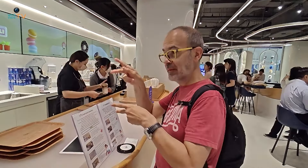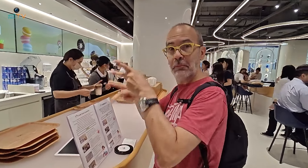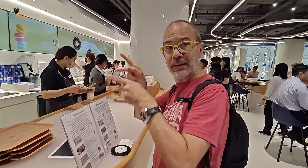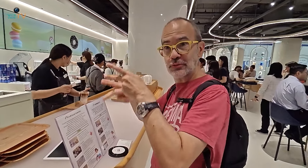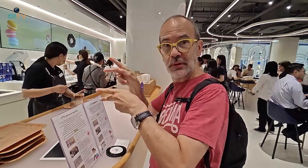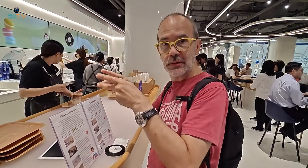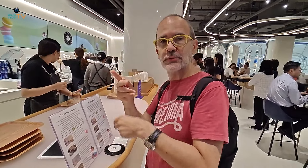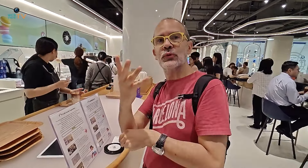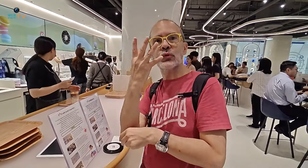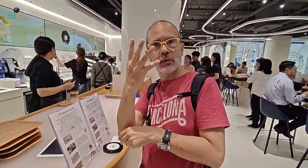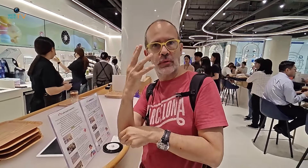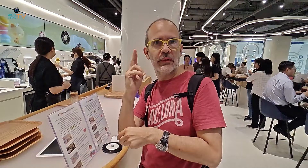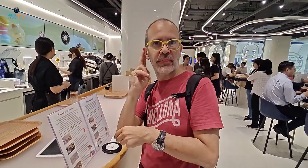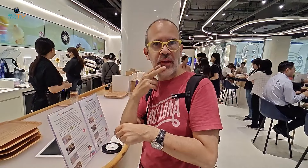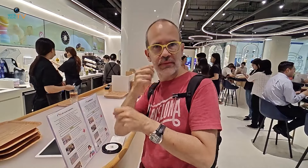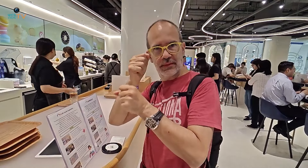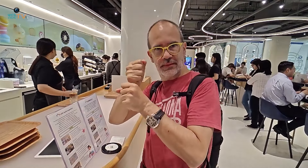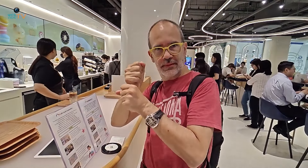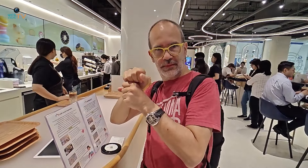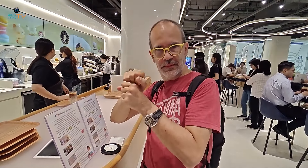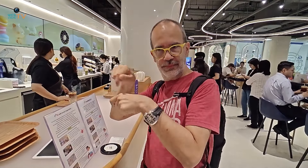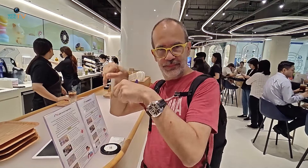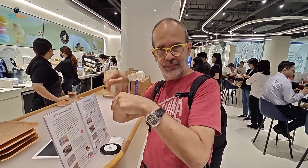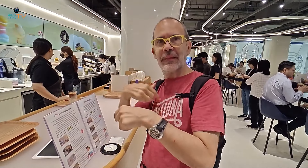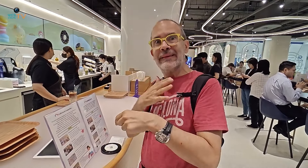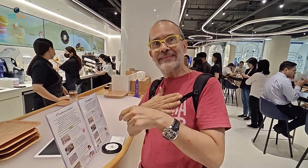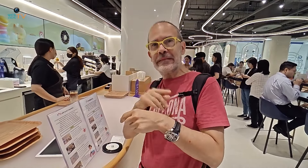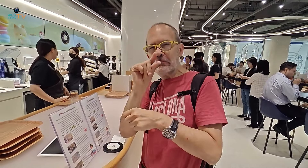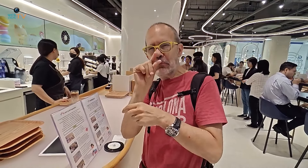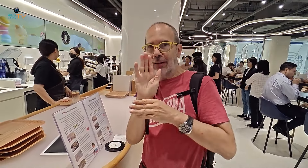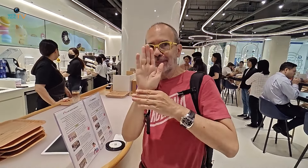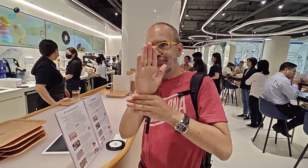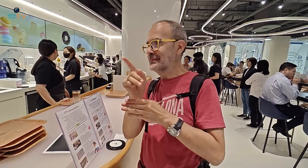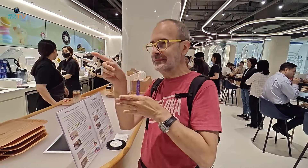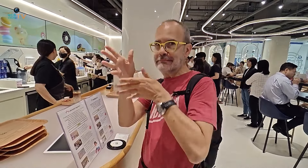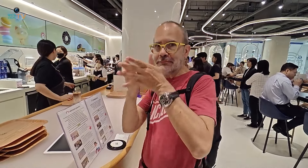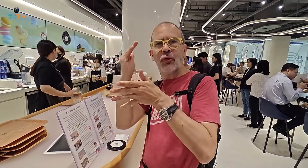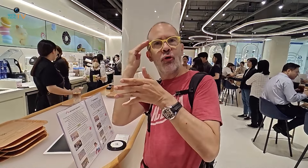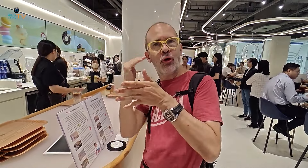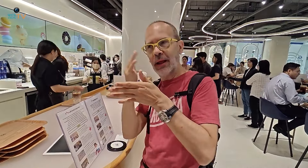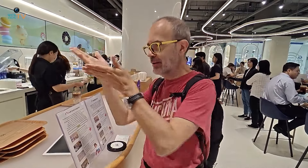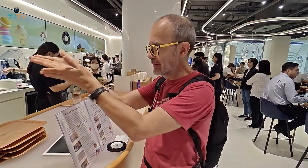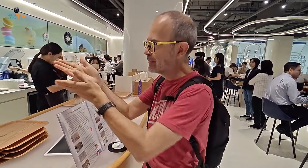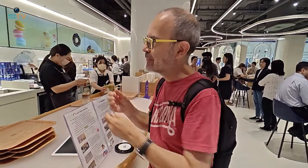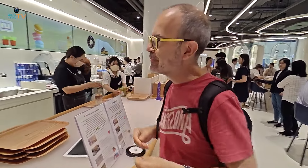Hay cuatro personas sordas trabajando aquí, os presento a una que hablará en KSL